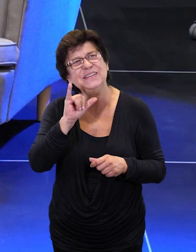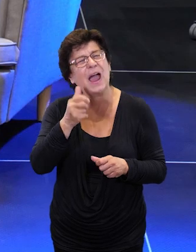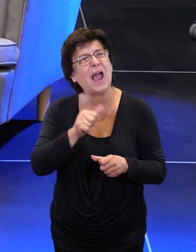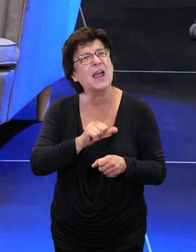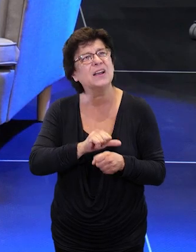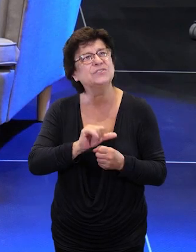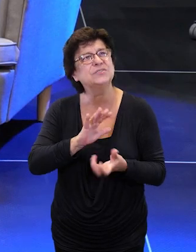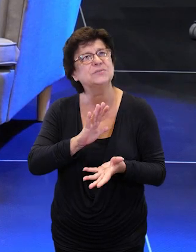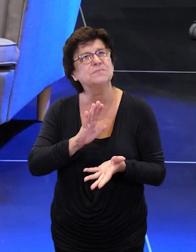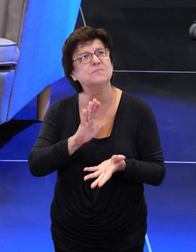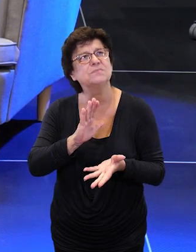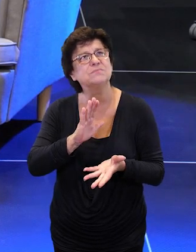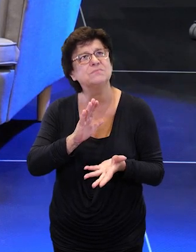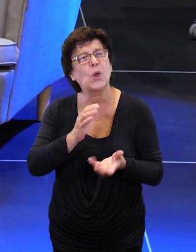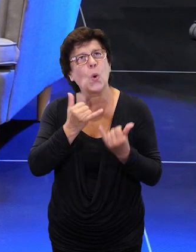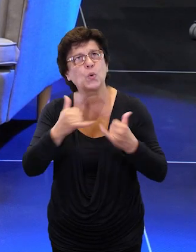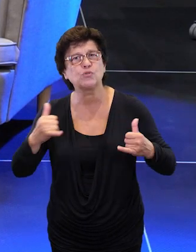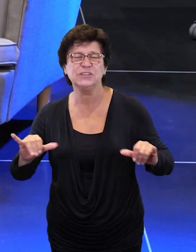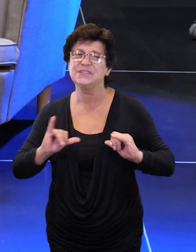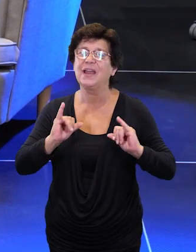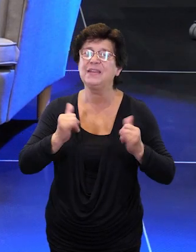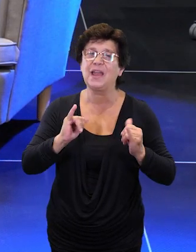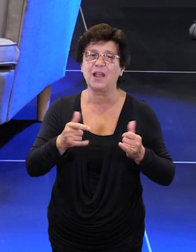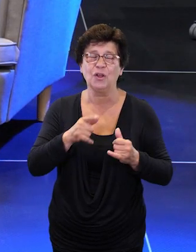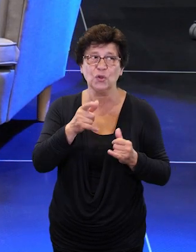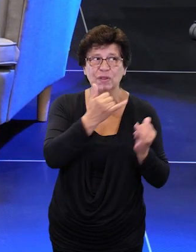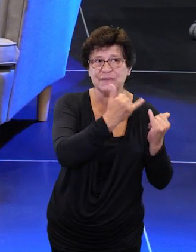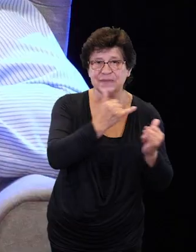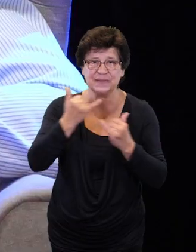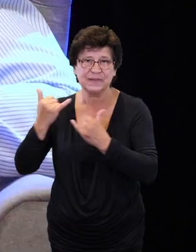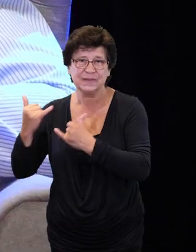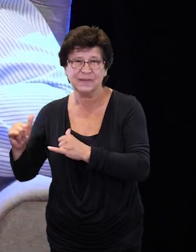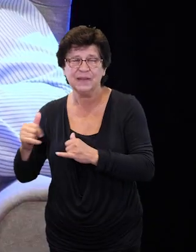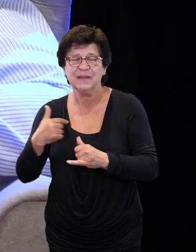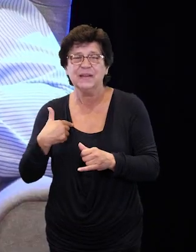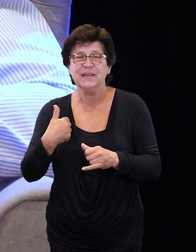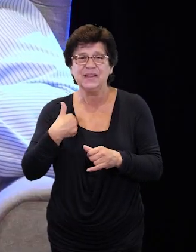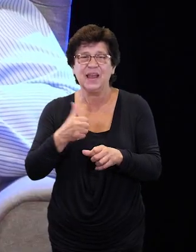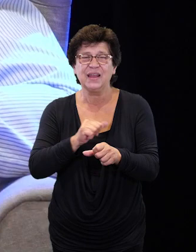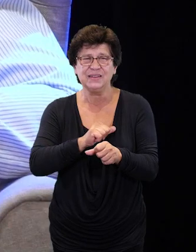Bo to jednak nie są tożsame pojęcia. Ja jestem trochę przeciwnikiem właśnie tego dzielenia.